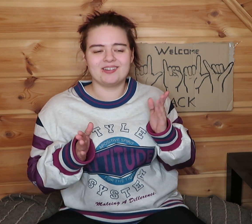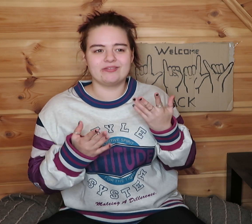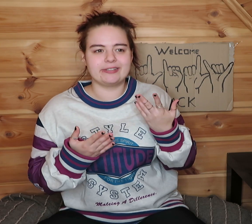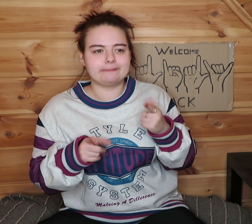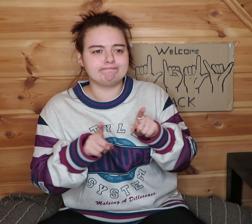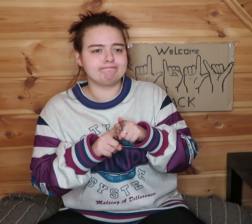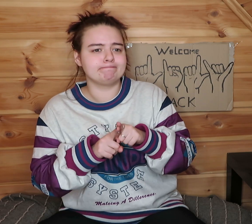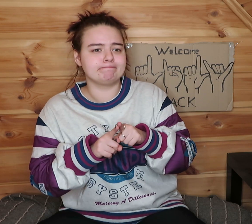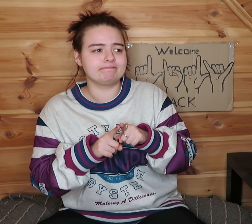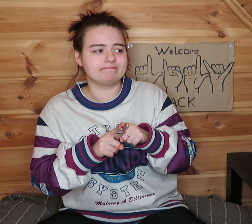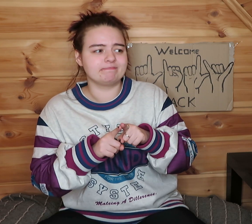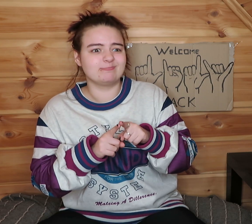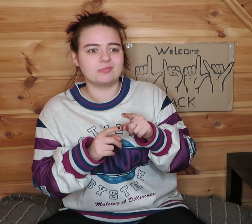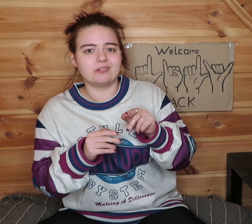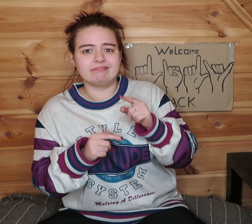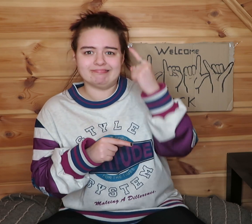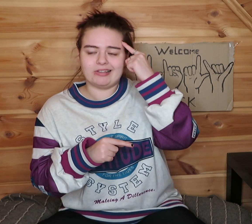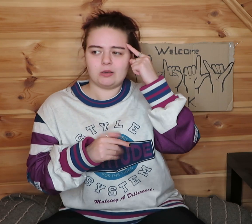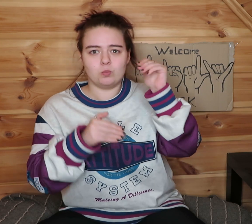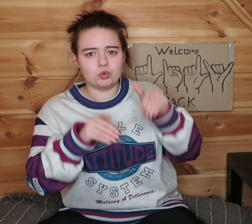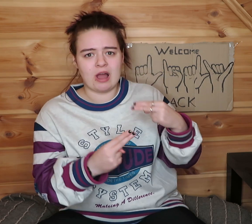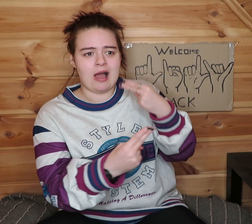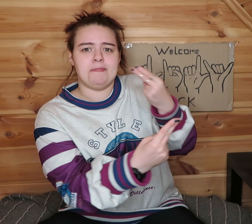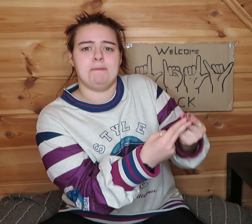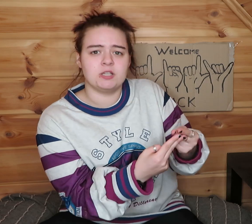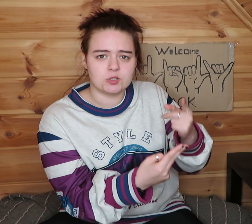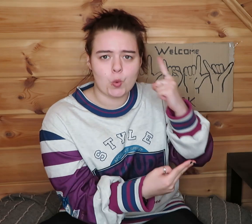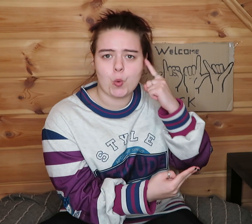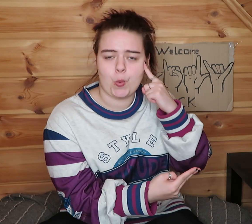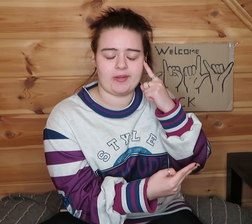Sie denken sie müssen sich an den Hörenden anpassen.